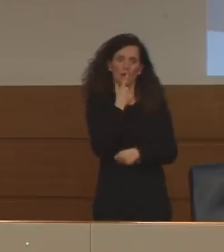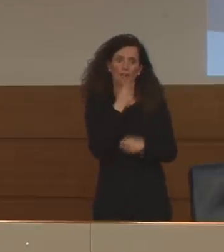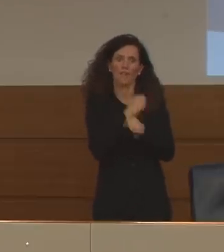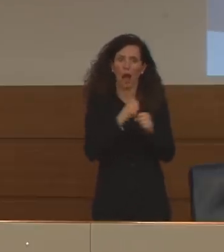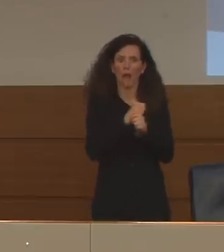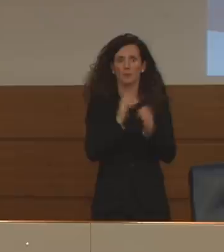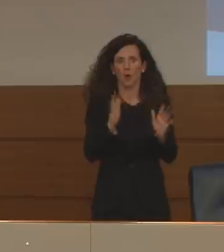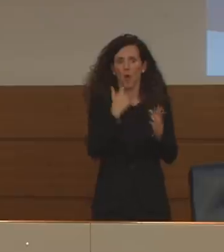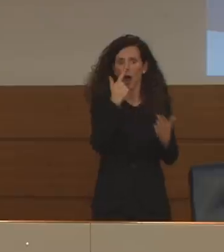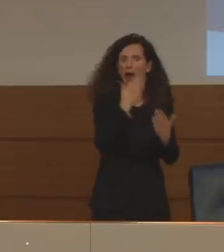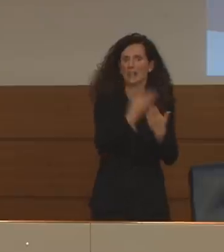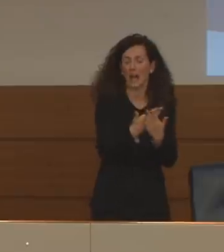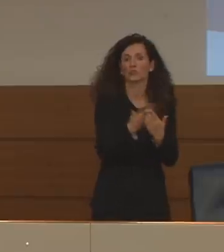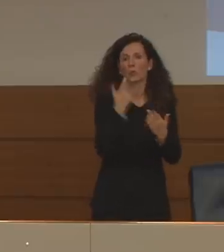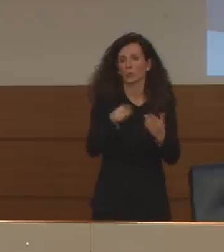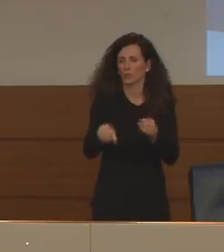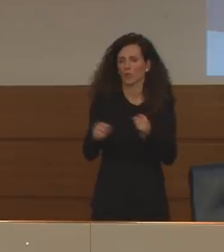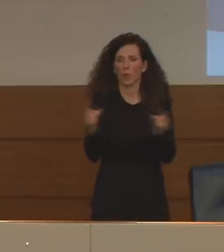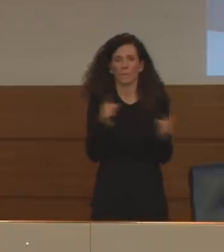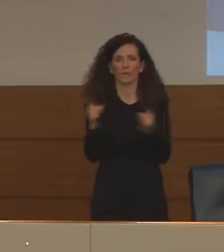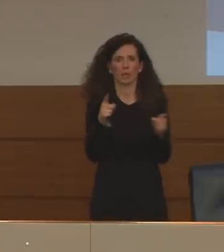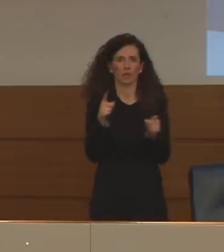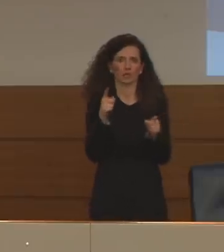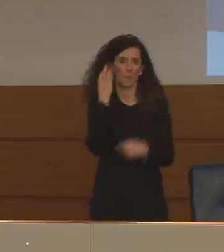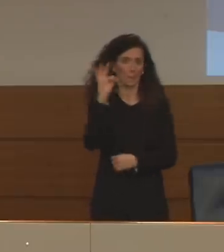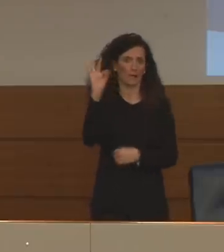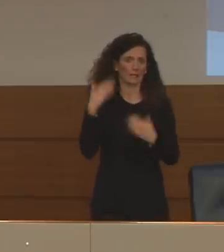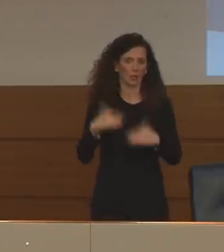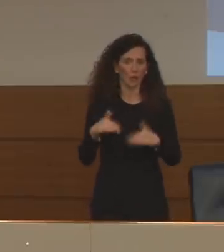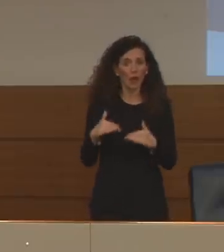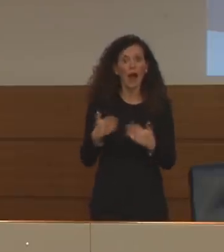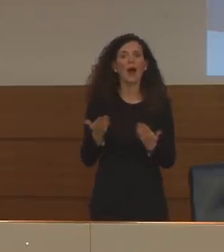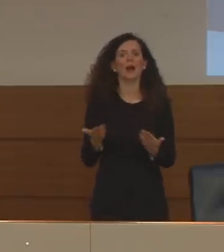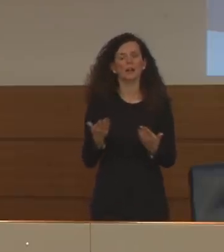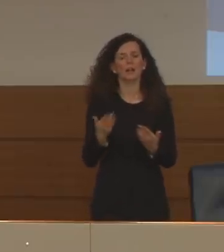proprio perché è un periodo particolare quindi c'è una esigenza che deve essere